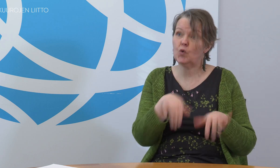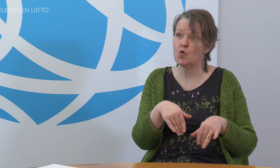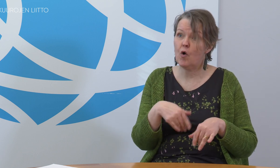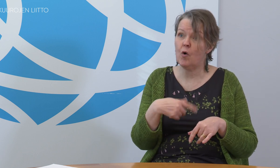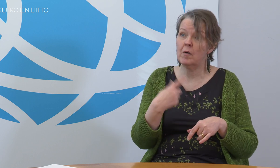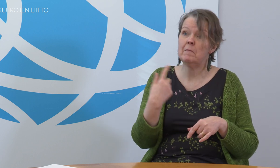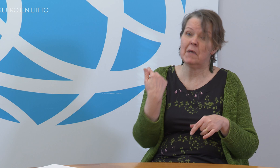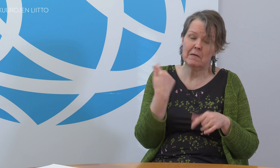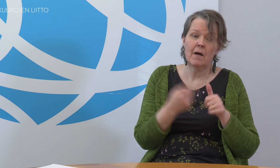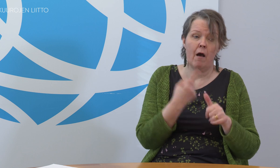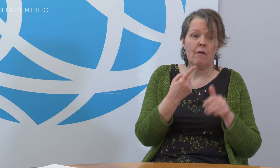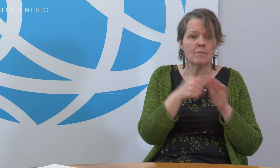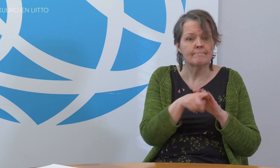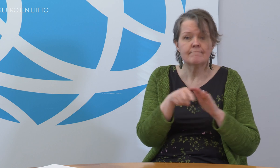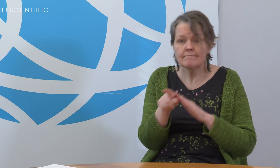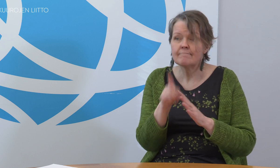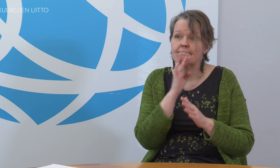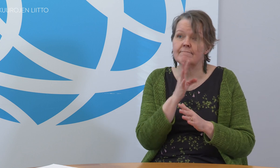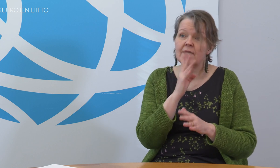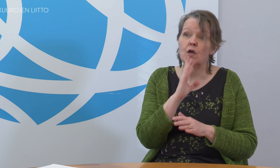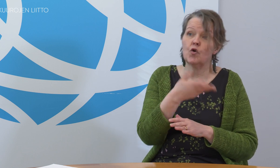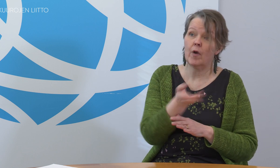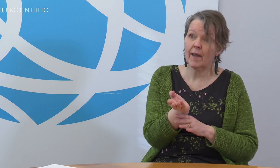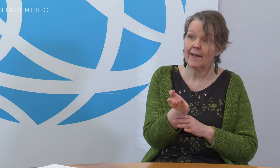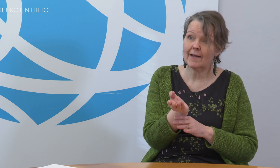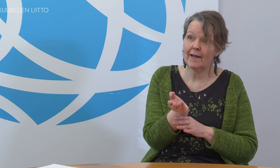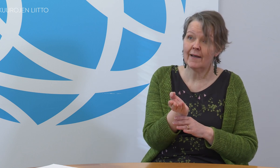Meitä on jo pyydetty kouluttamaan sairaaloihin.